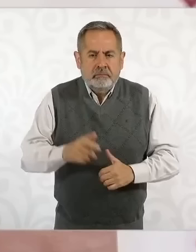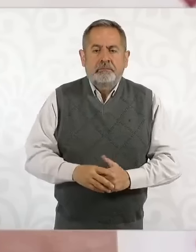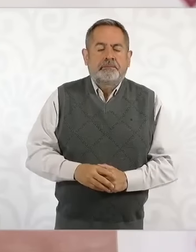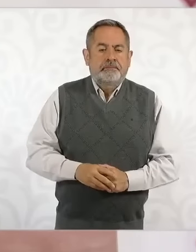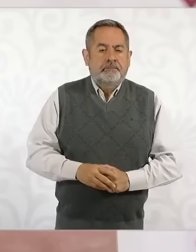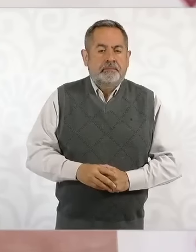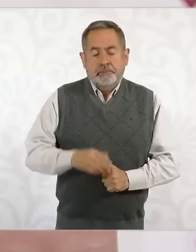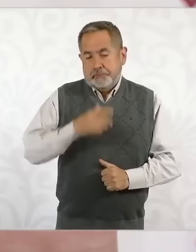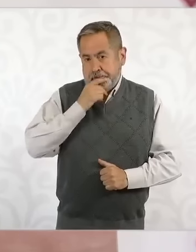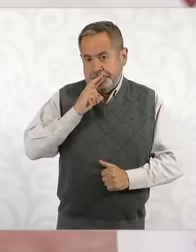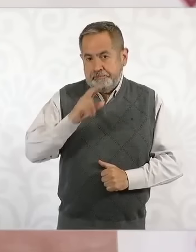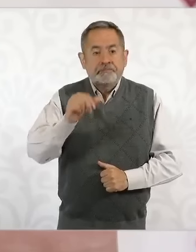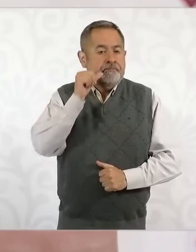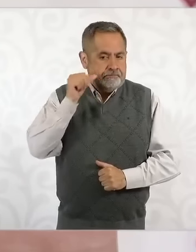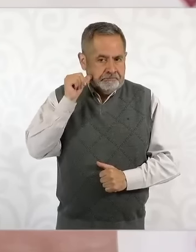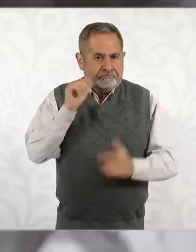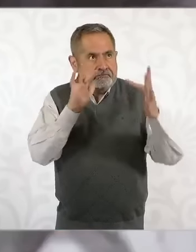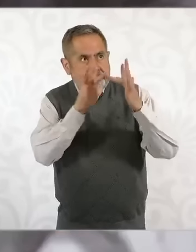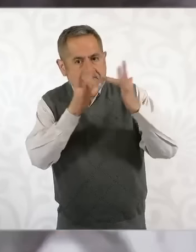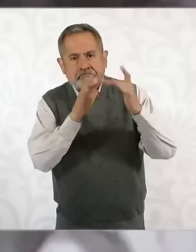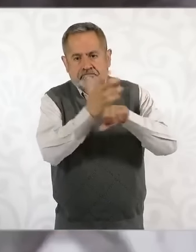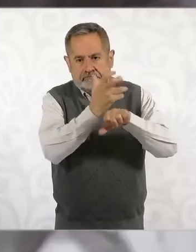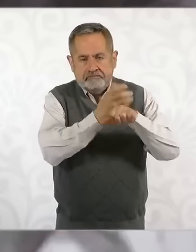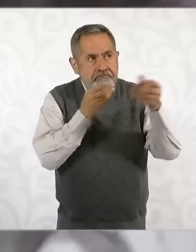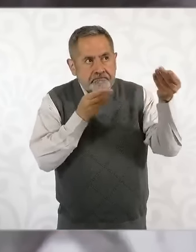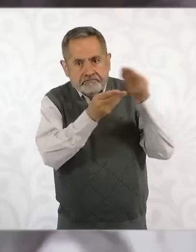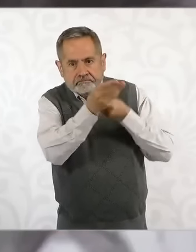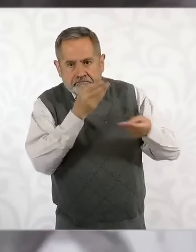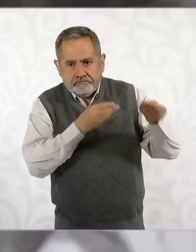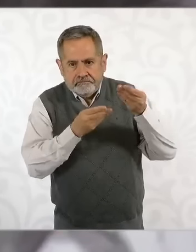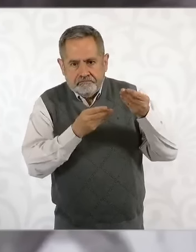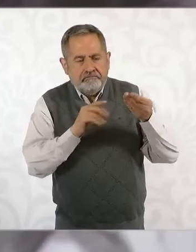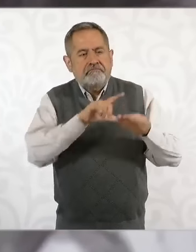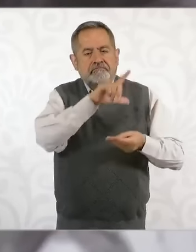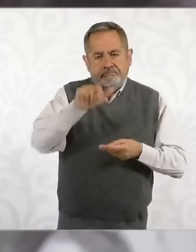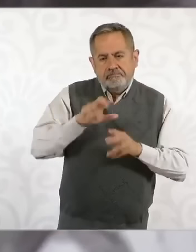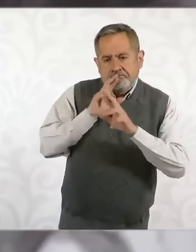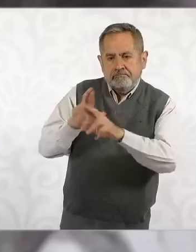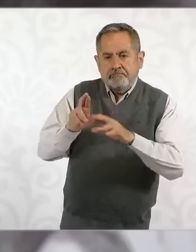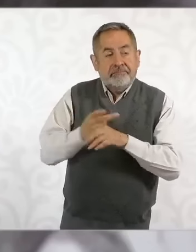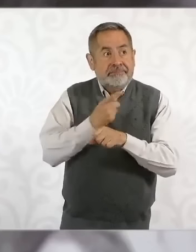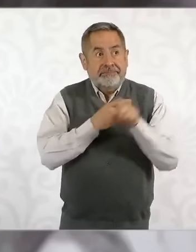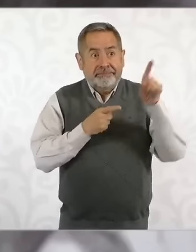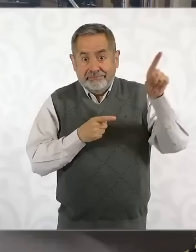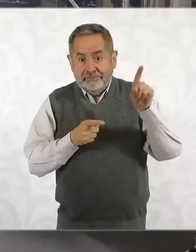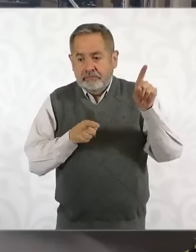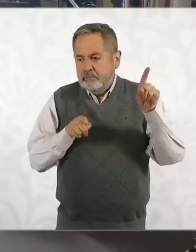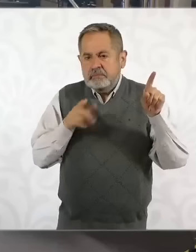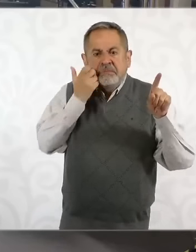est tendremos información pronto sobre sobre las imputaciones que tienen sobre el R1 allá para su